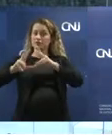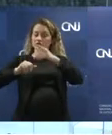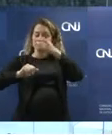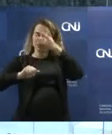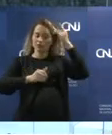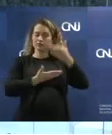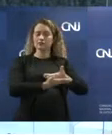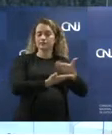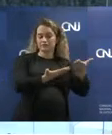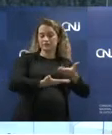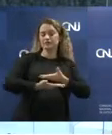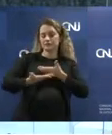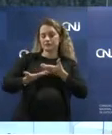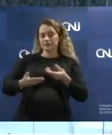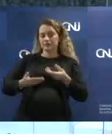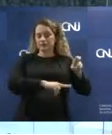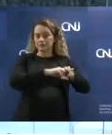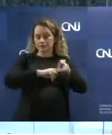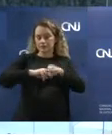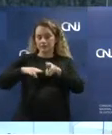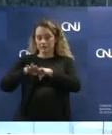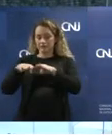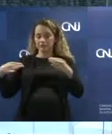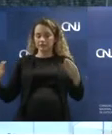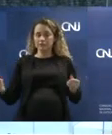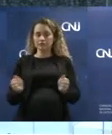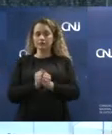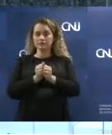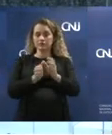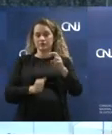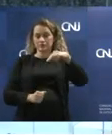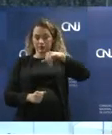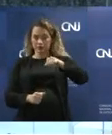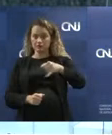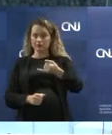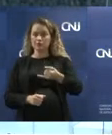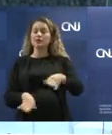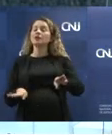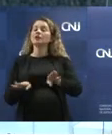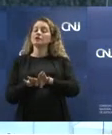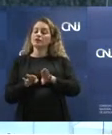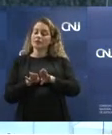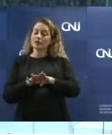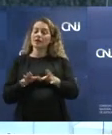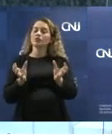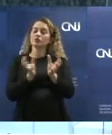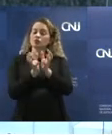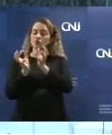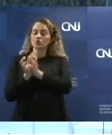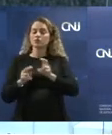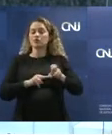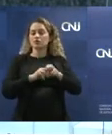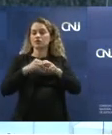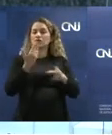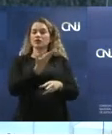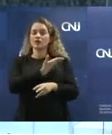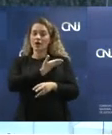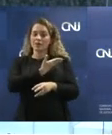que compõem o Conselho Nacional de Justiça e demais membros da Mesa e digníssimos colegas, notários e notários do Brasil.